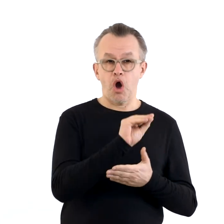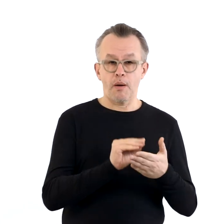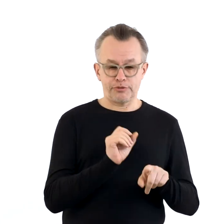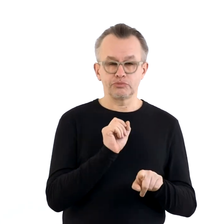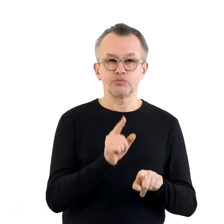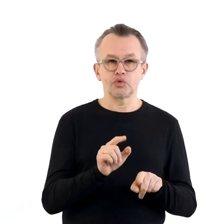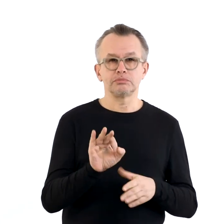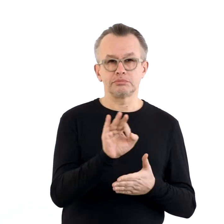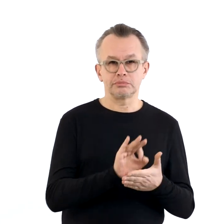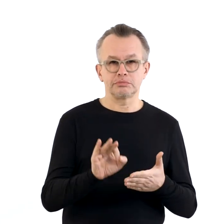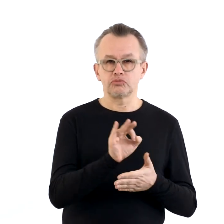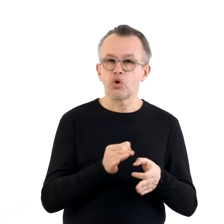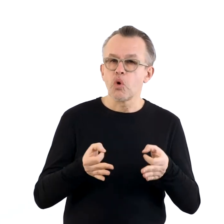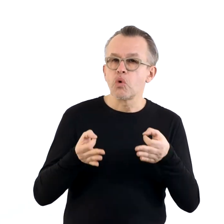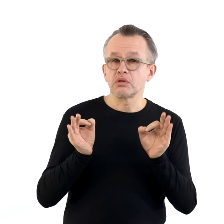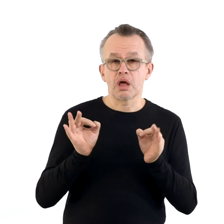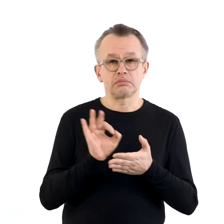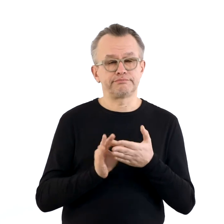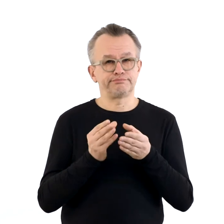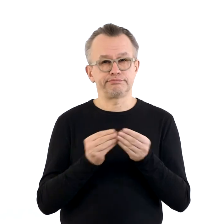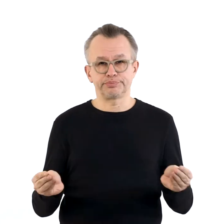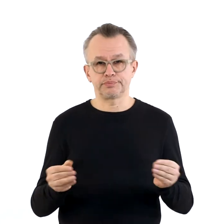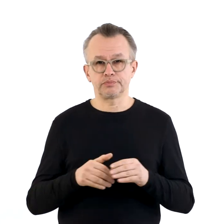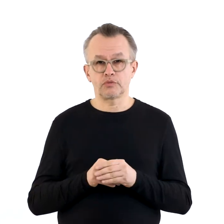Opisy były uzupełnione odpowiednimi ilustracjami - oryginalne rysunki jednak się nie zachowały.